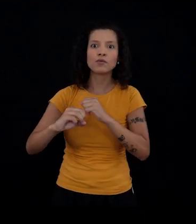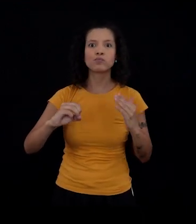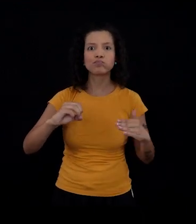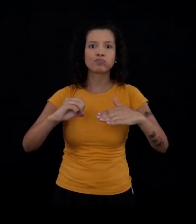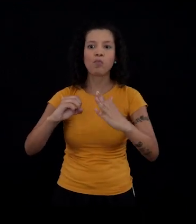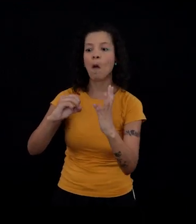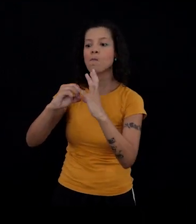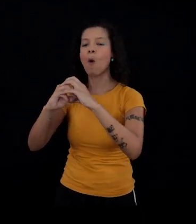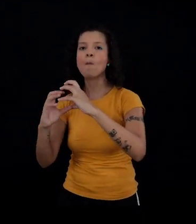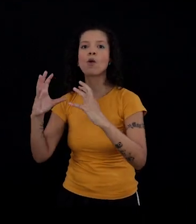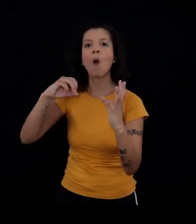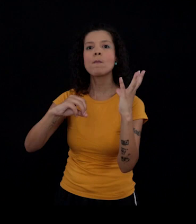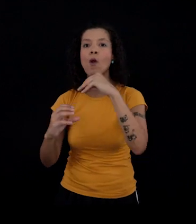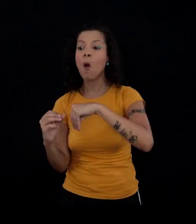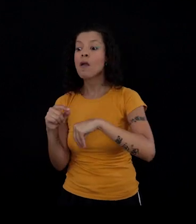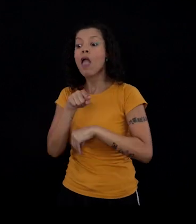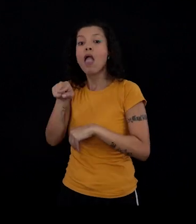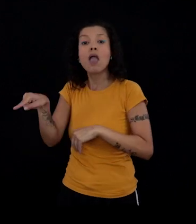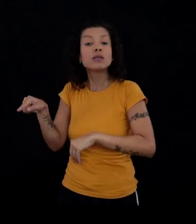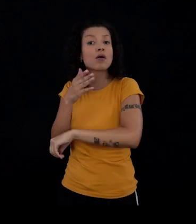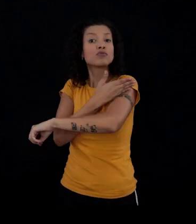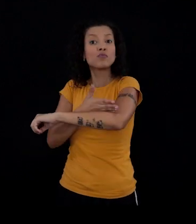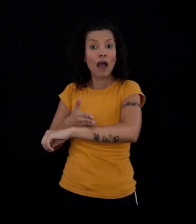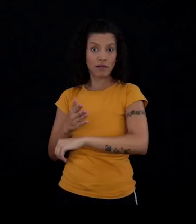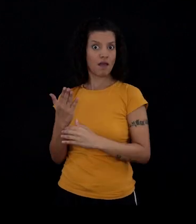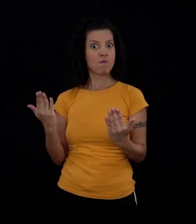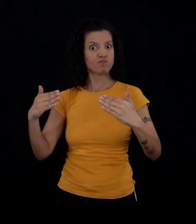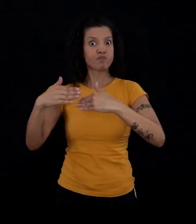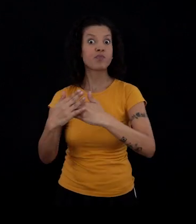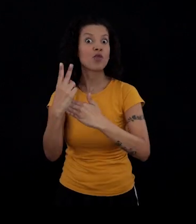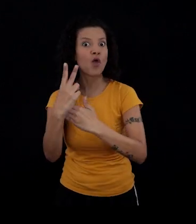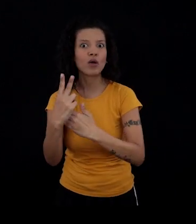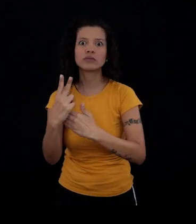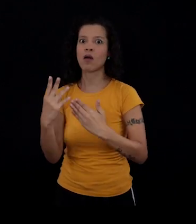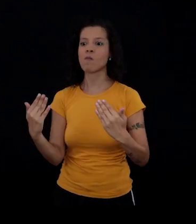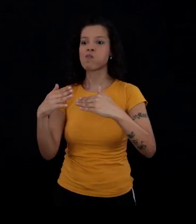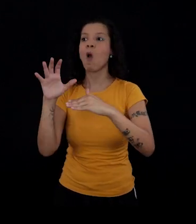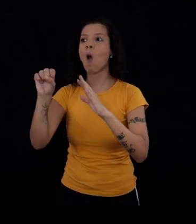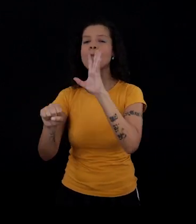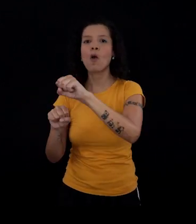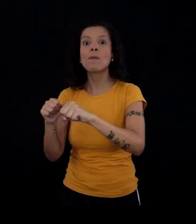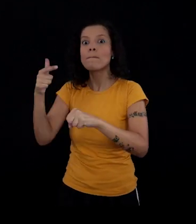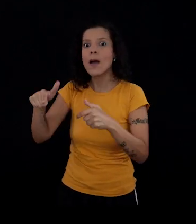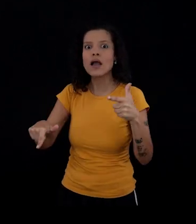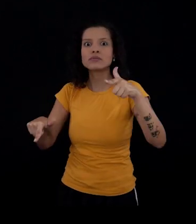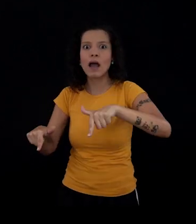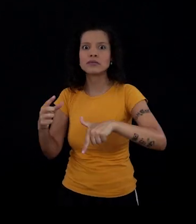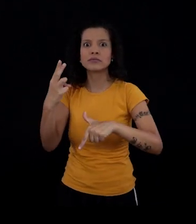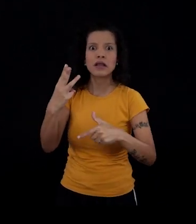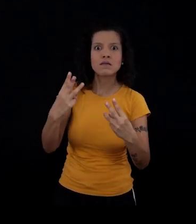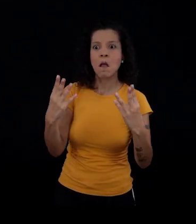E eles foram se acostumando – eram dois, depois vinham mais três, na verdade, mais dez, já era um bocado.